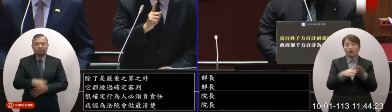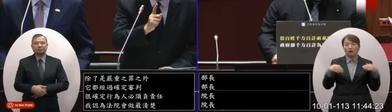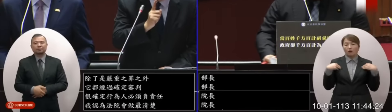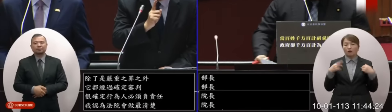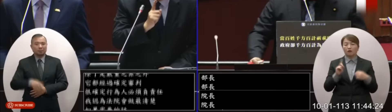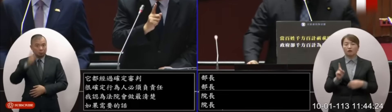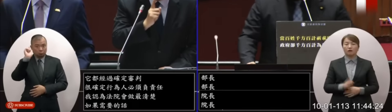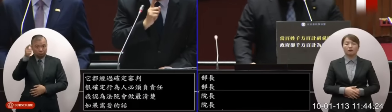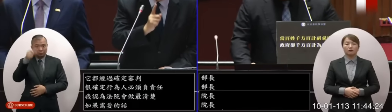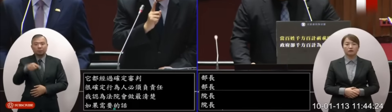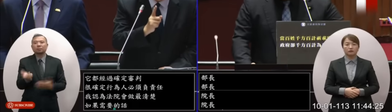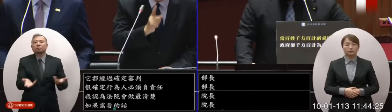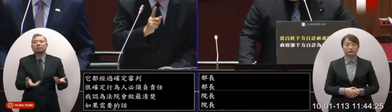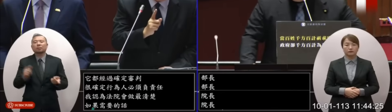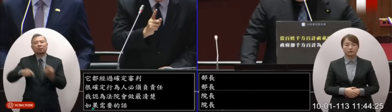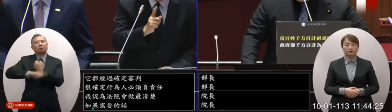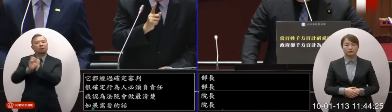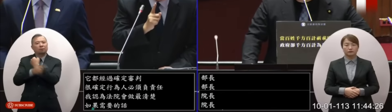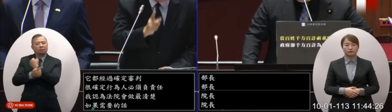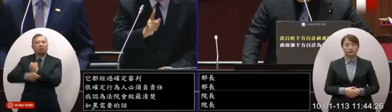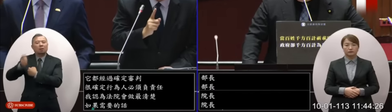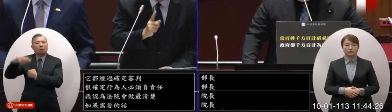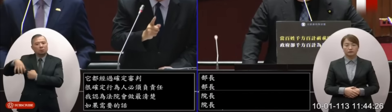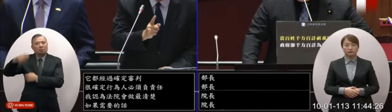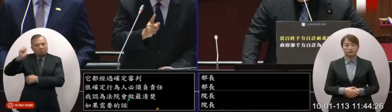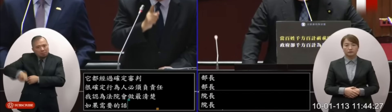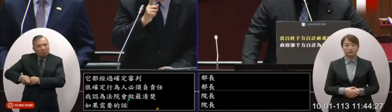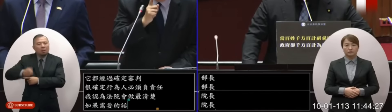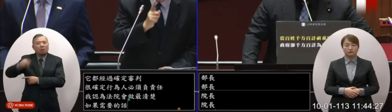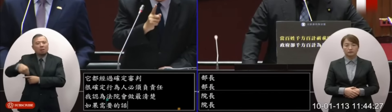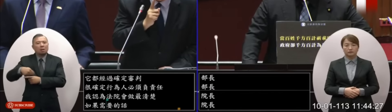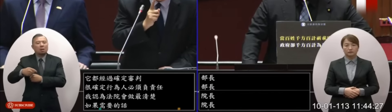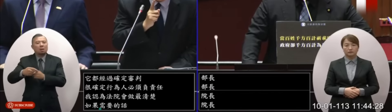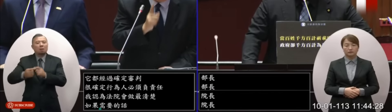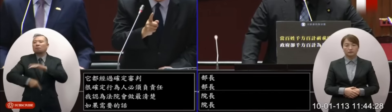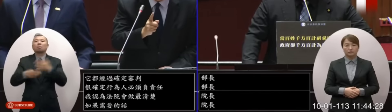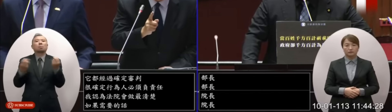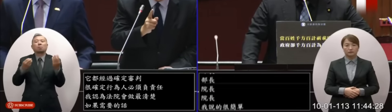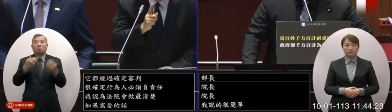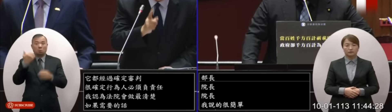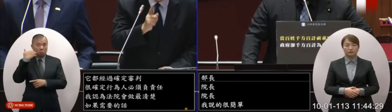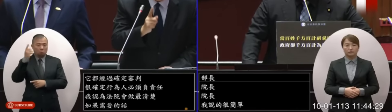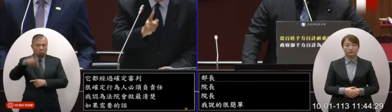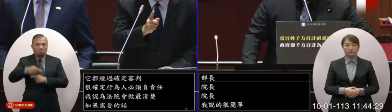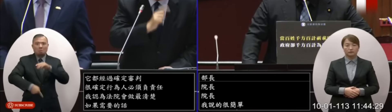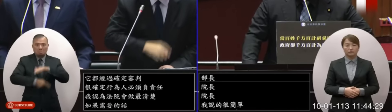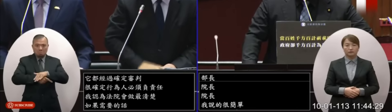除非法院有判決無罪要釋放之外 只要判決是有罪的 我認為法院會押